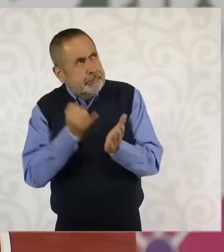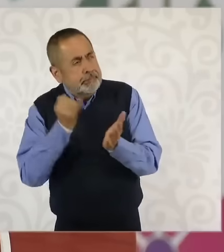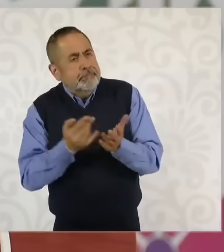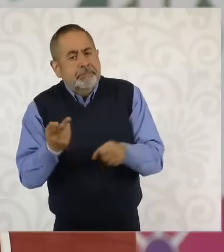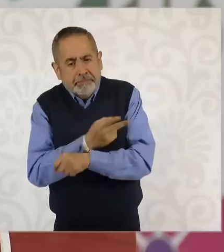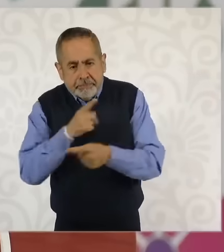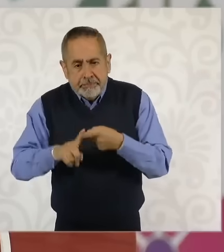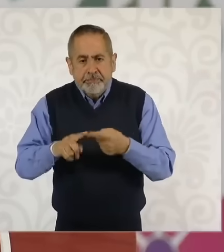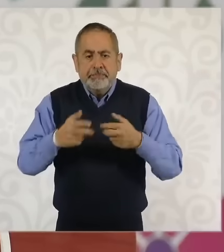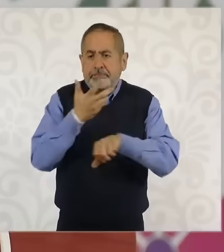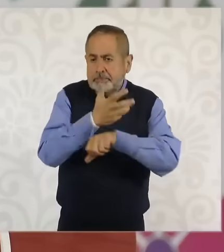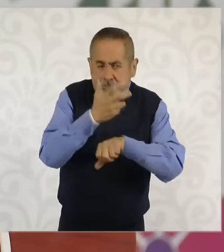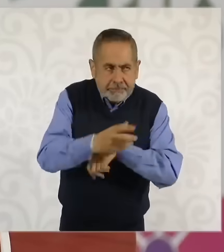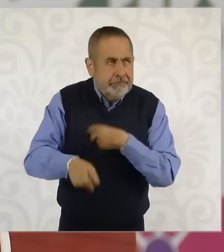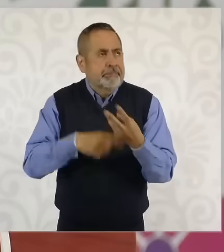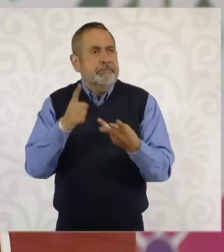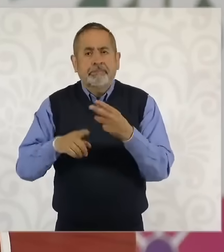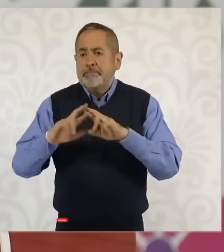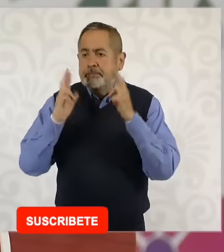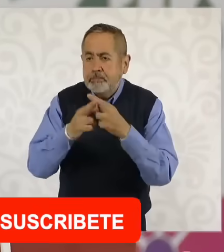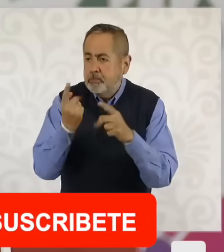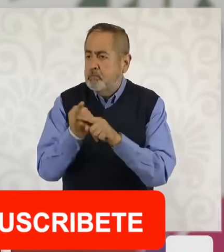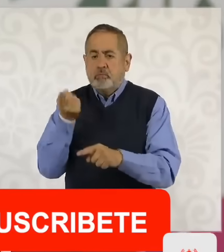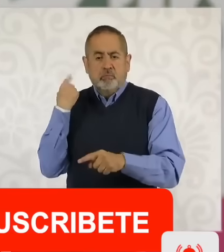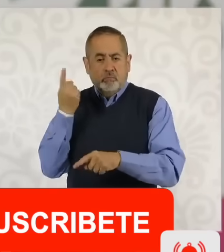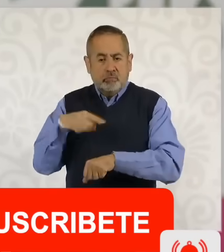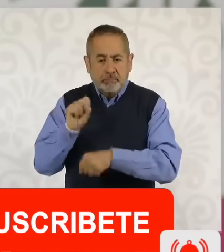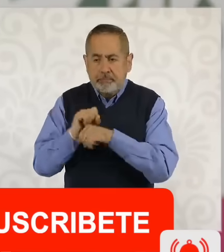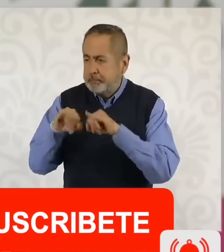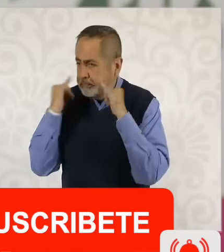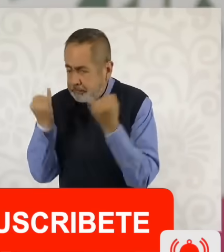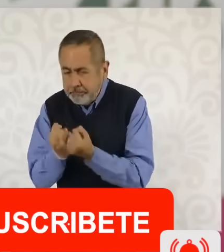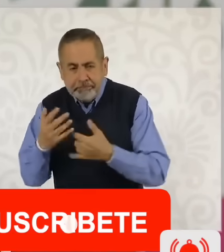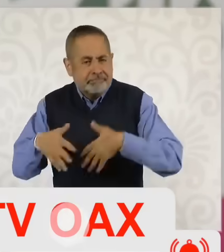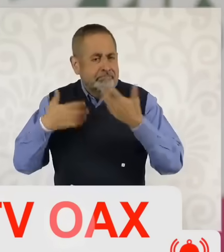la relación con Estados Unidos, las reuniones que se tuvieron la semana pasada. Entonces, todas las